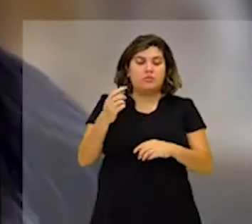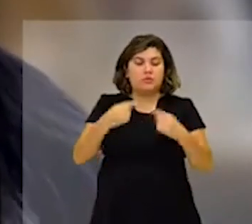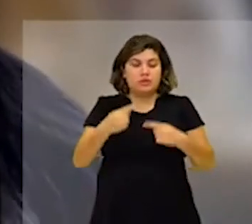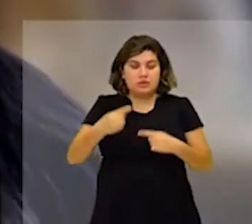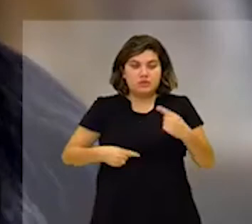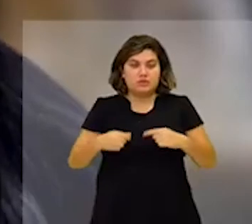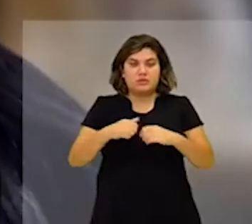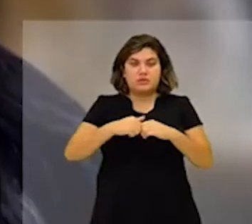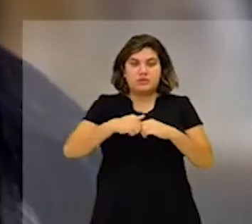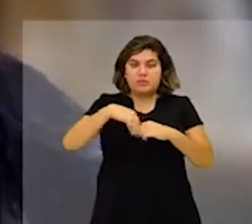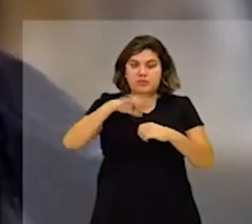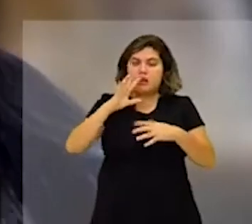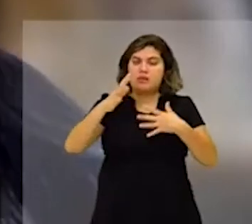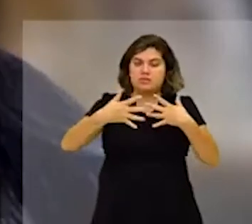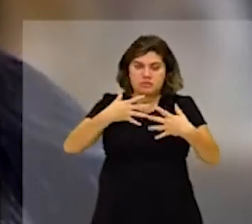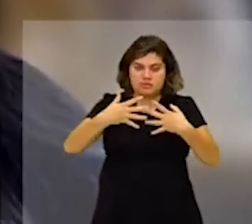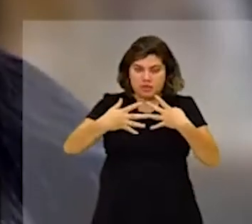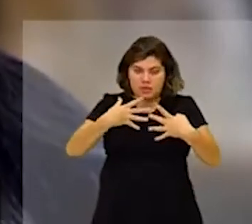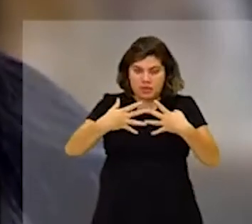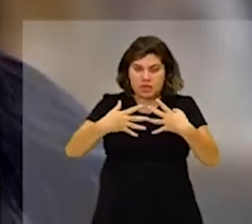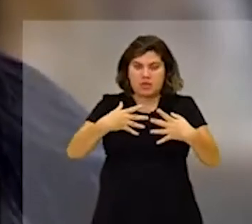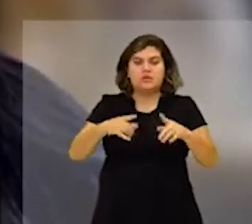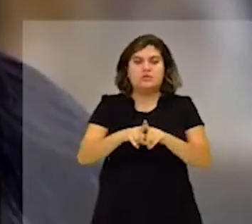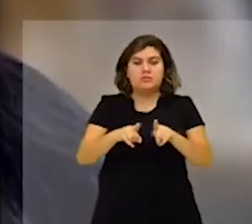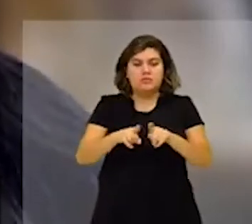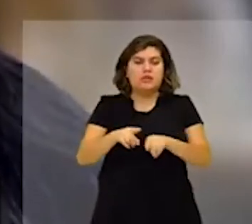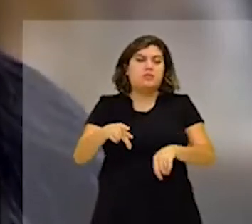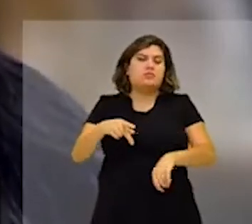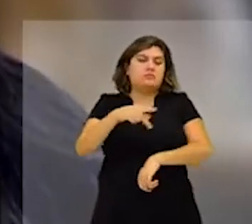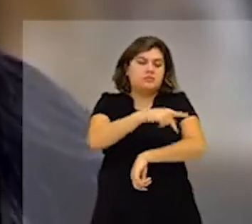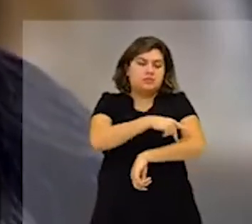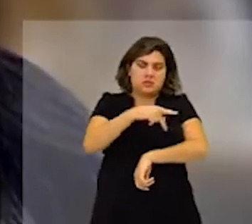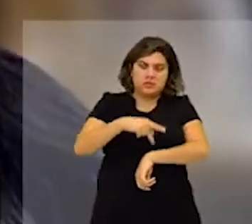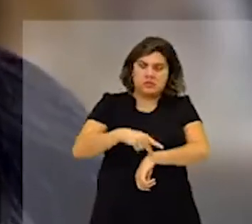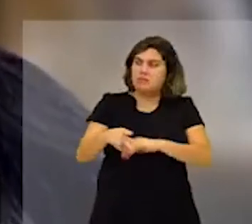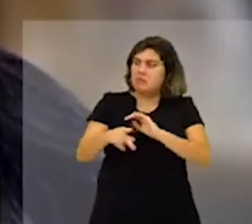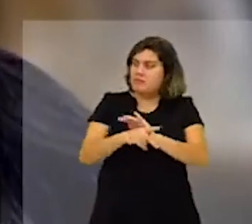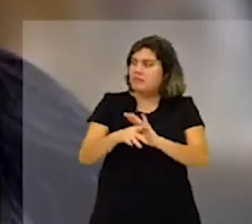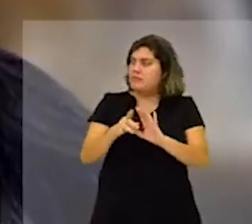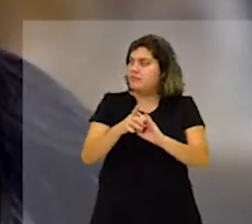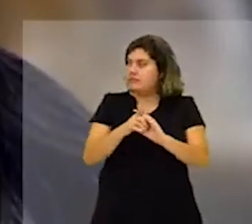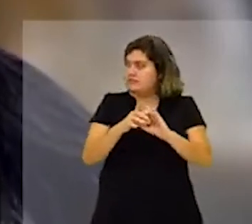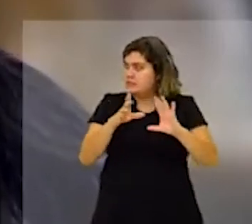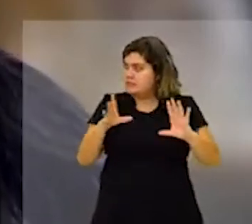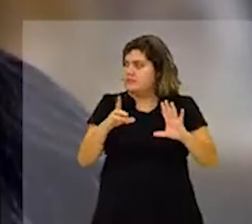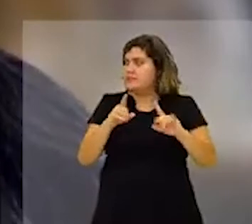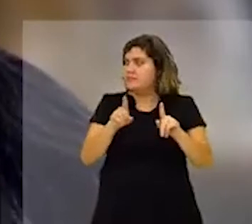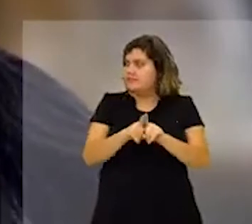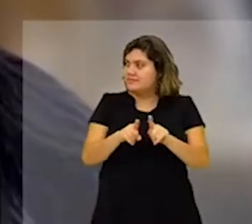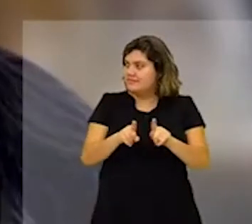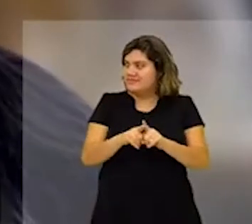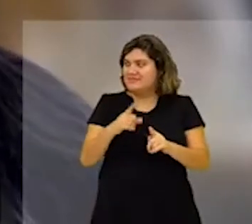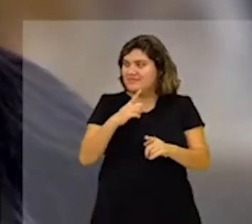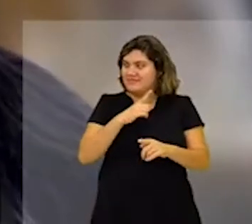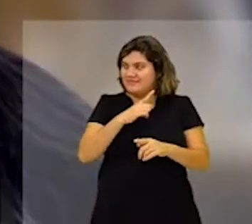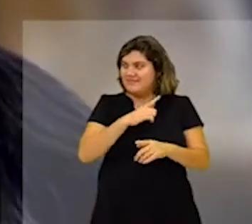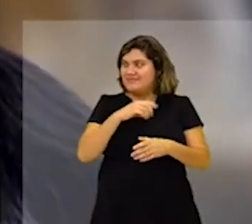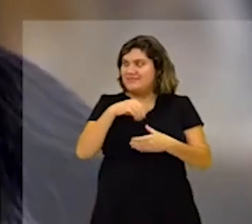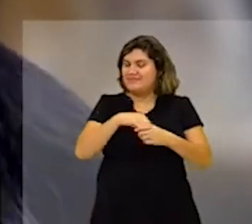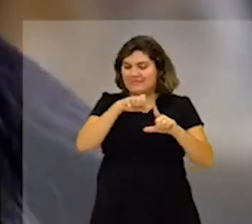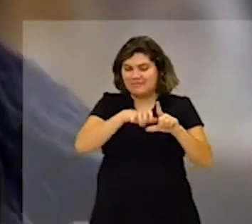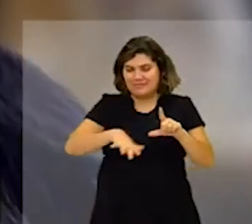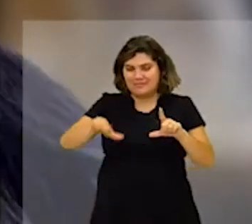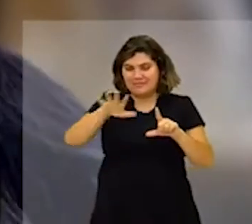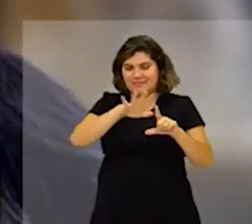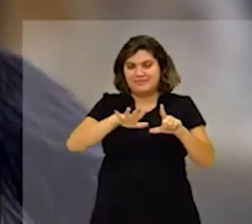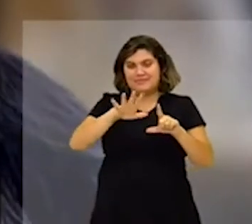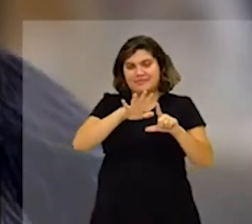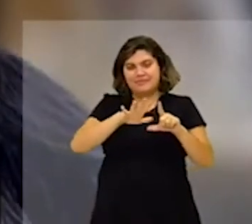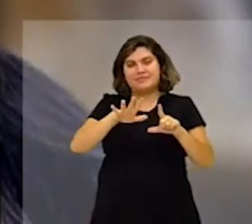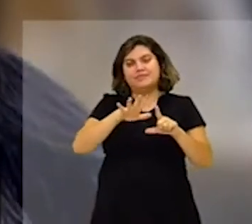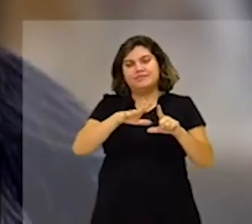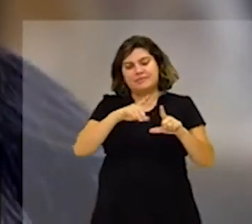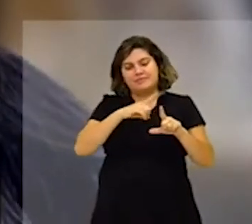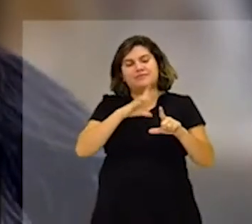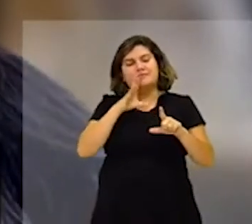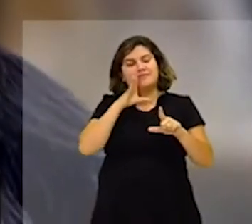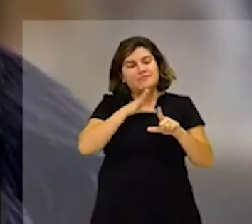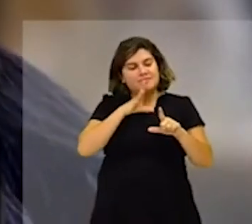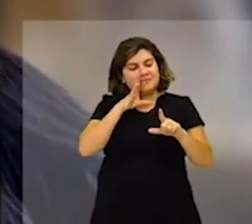transparência por uma pedagogia né da democracia e uma uma plataforma que foi muito bacana o não só